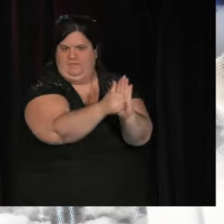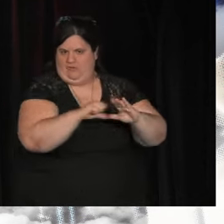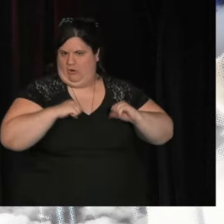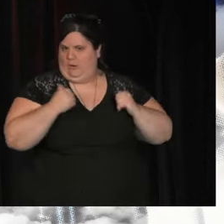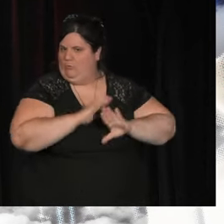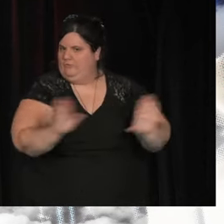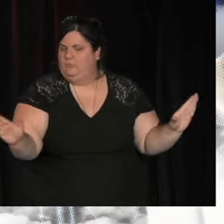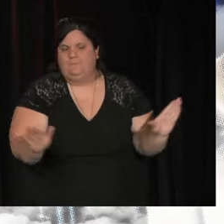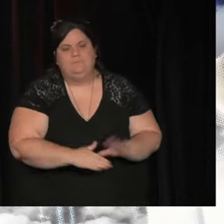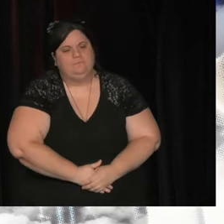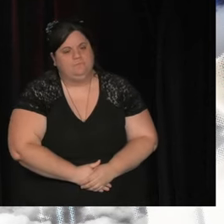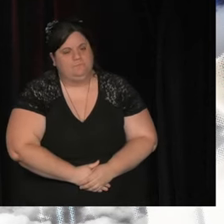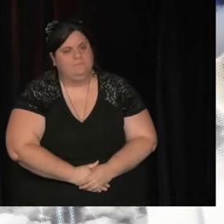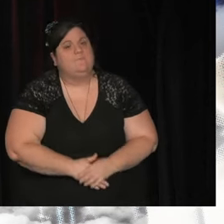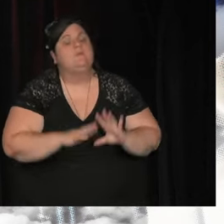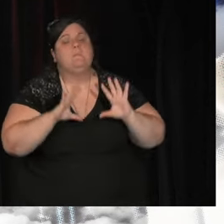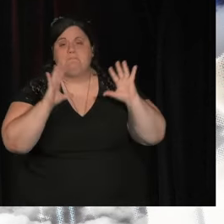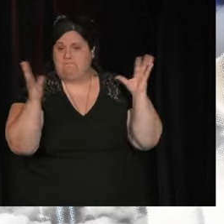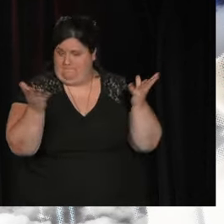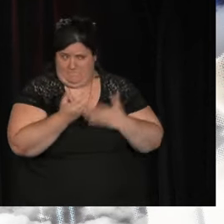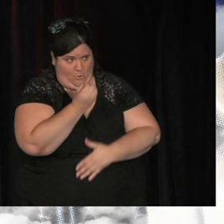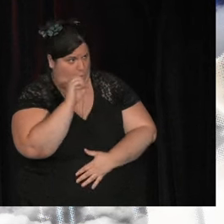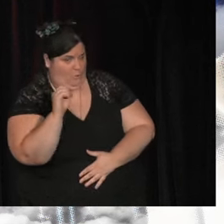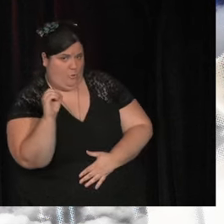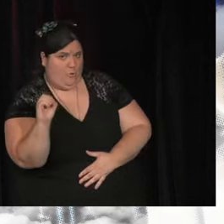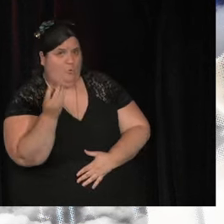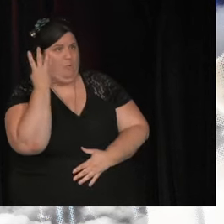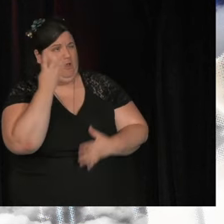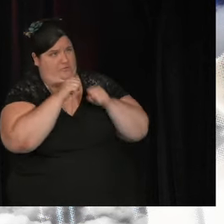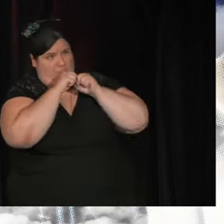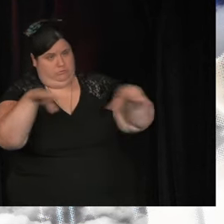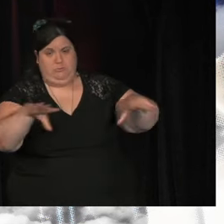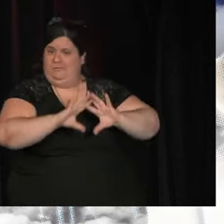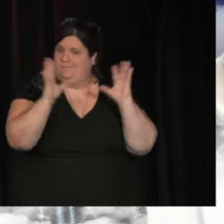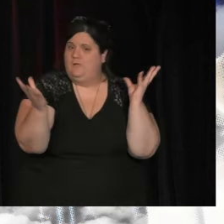Pour la sortie, ils arrivent avec 21 héros. C'est ça qui sortira en mai 2016.